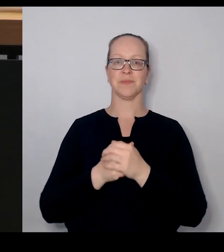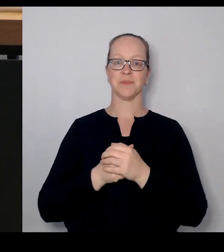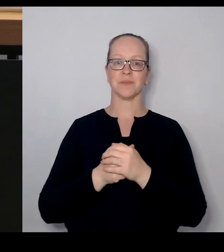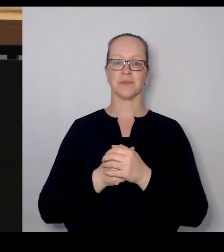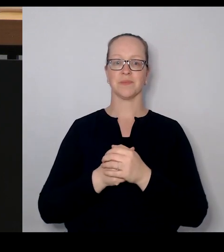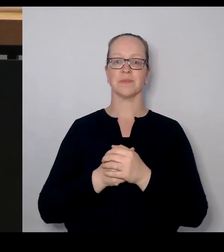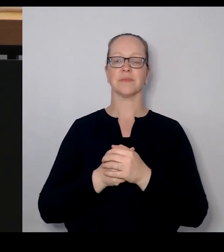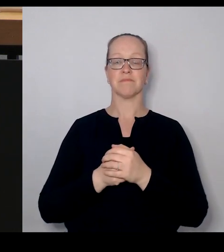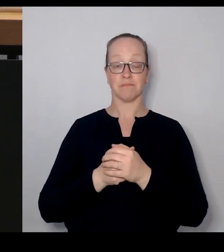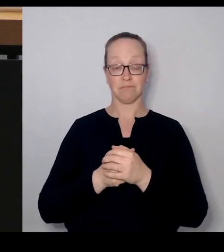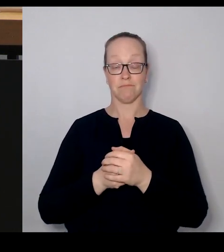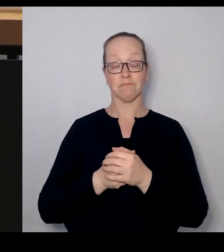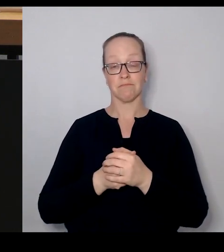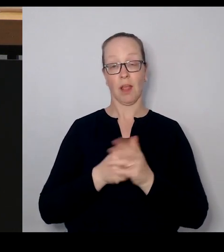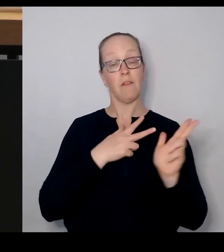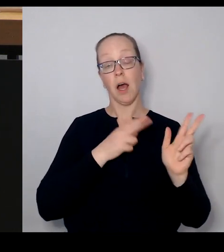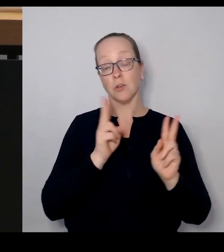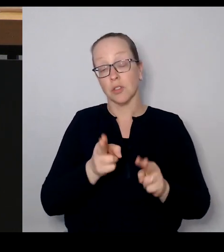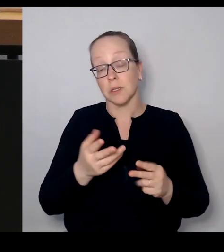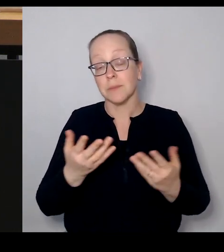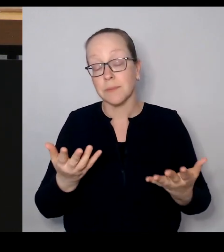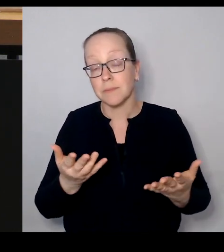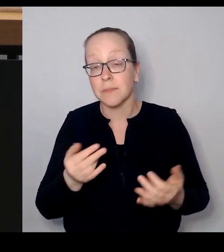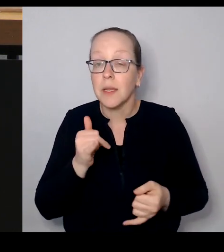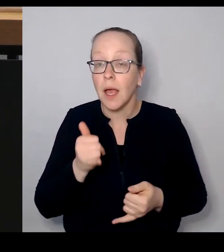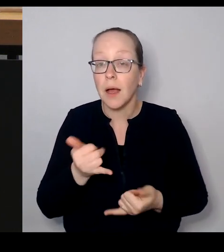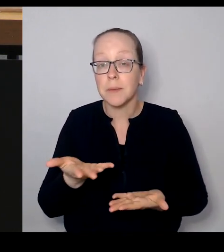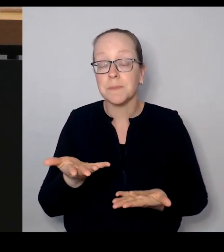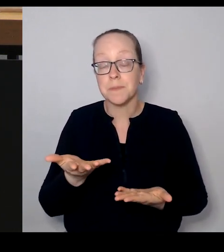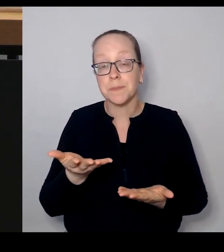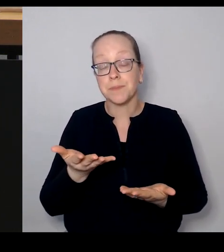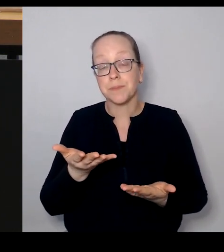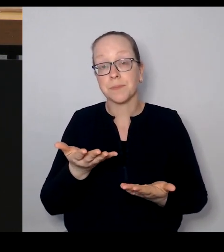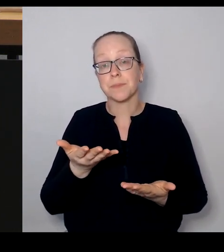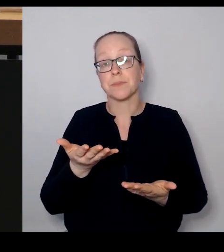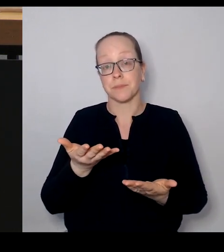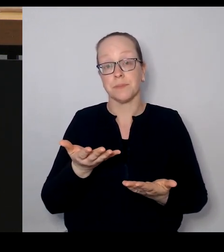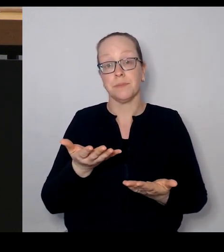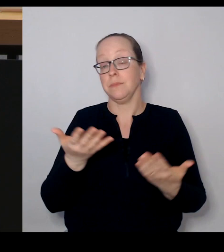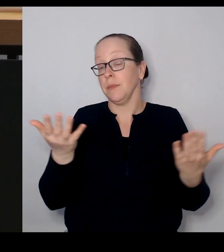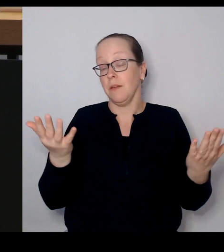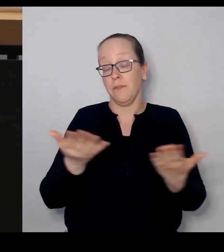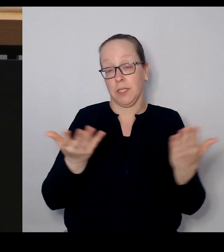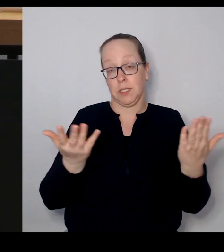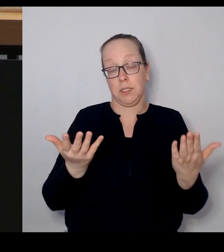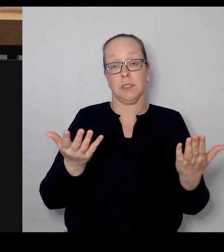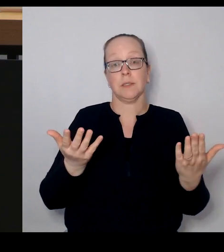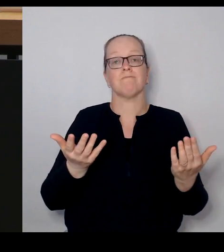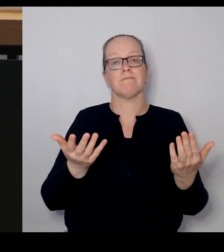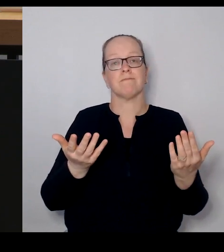einem wichtigen Teil unserer Arbeit, dass wir hier von einer unabhängigen Instanz wie dem Rechnungshof auf Dinge hingewiesen